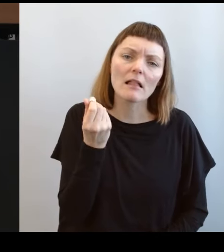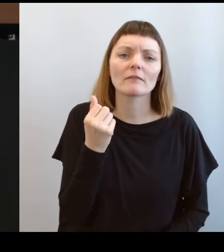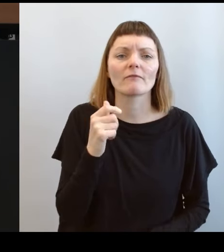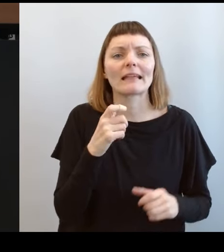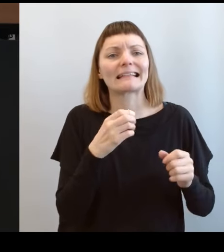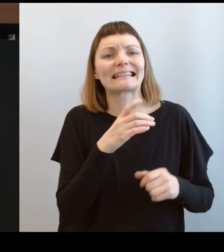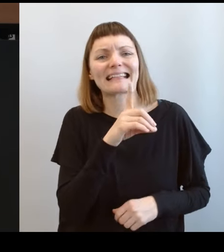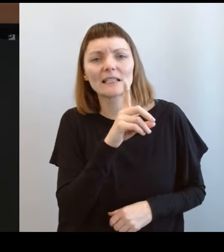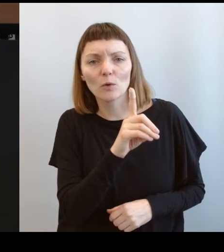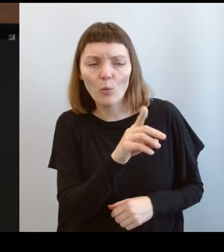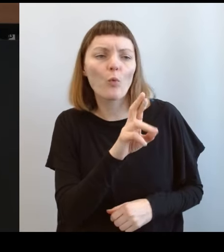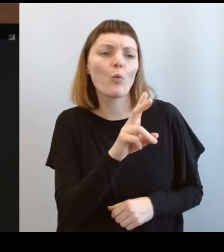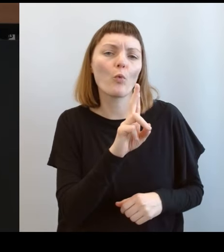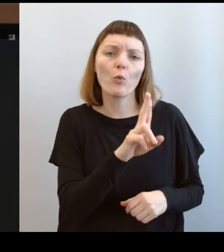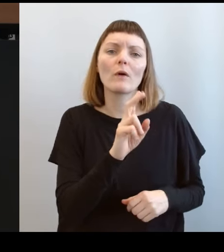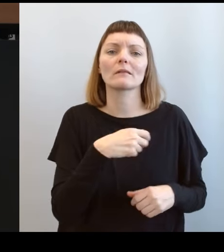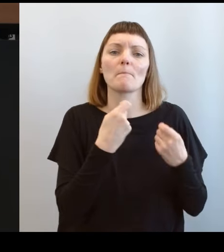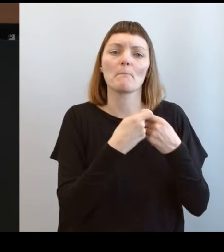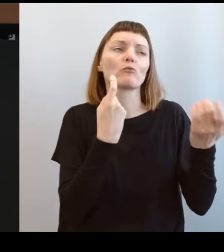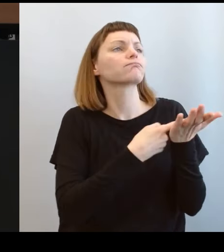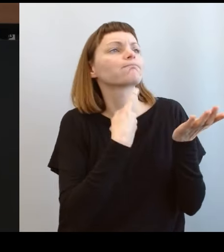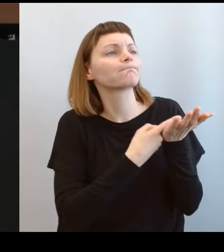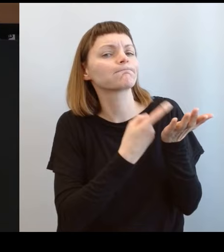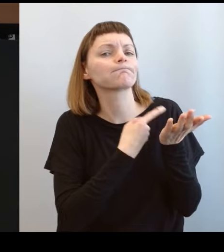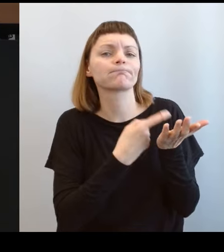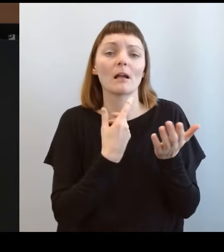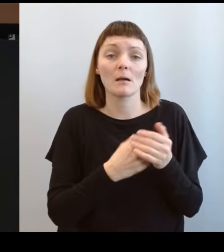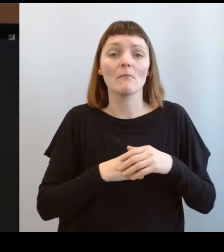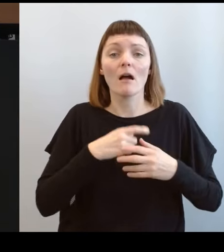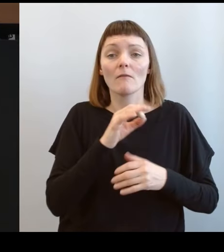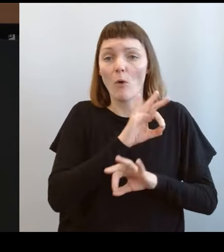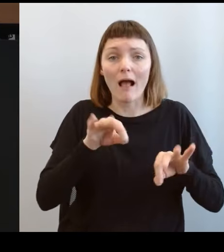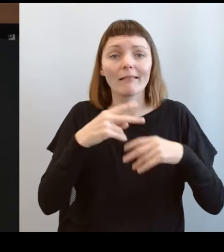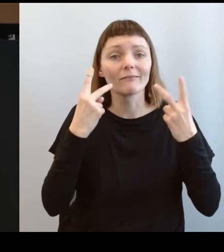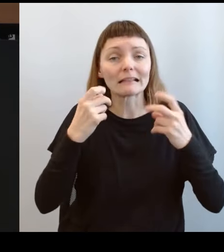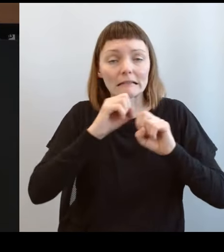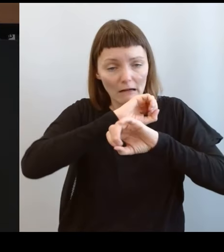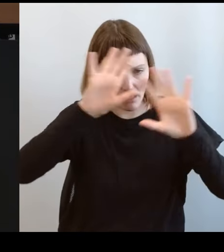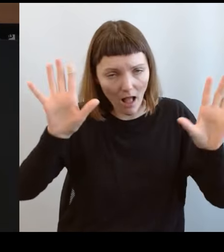muss aber klar sein, in allen Städten steigen die Mieten und Bodenpreise ungebremst weiter. Wir haben ein systemisches